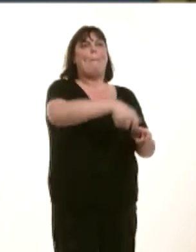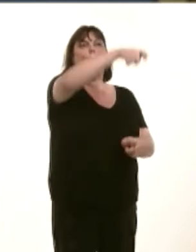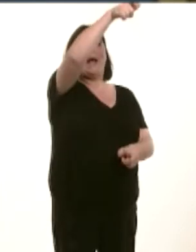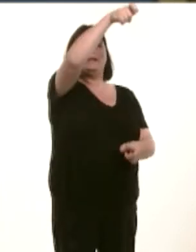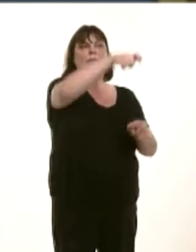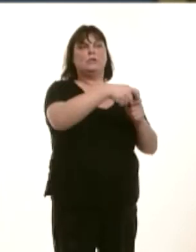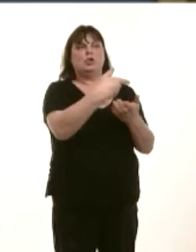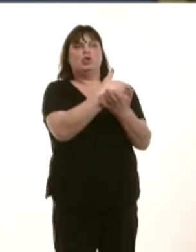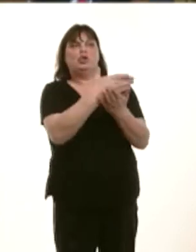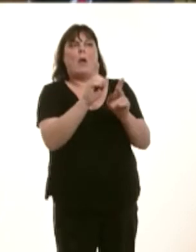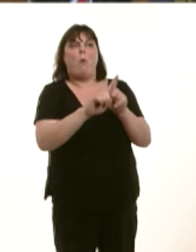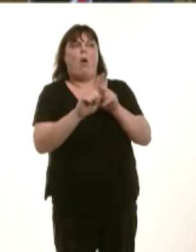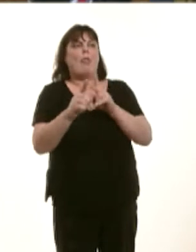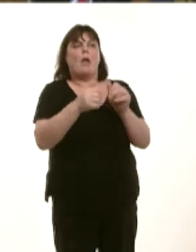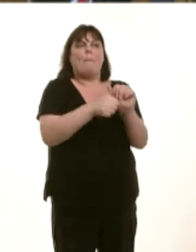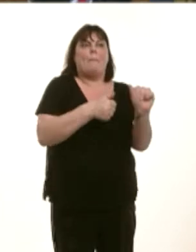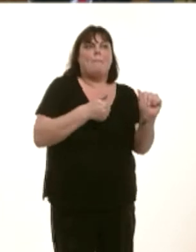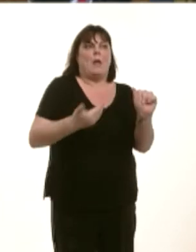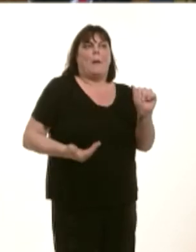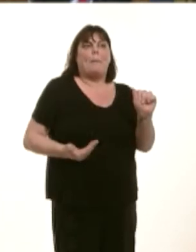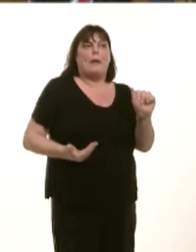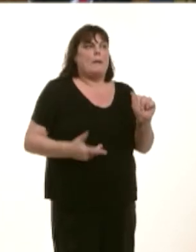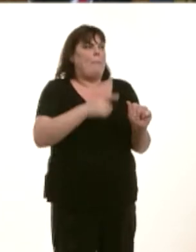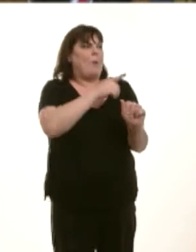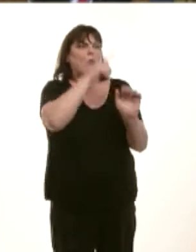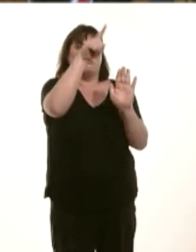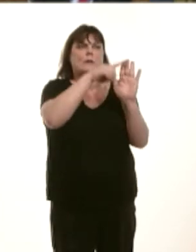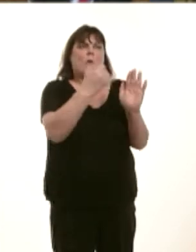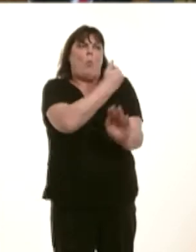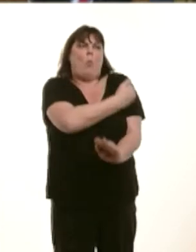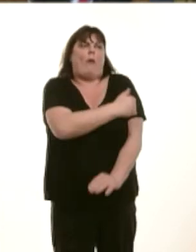wan. A ywír Prif Weinidog yn cytuno ‚ mi fod cysylltiadau personol, preifat a busnes